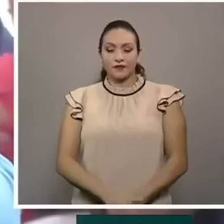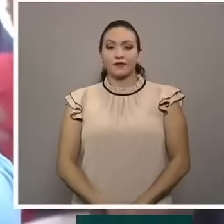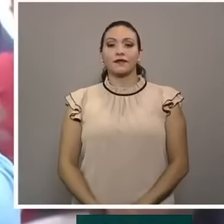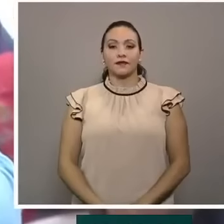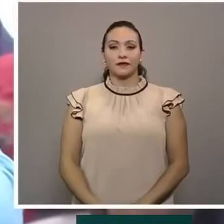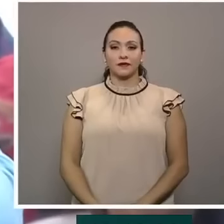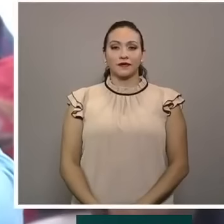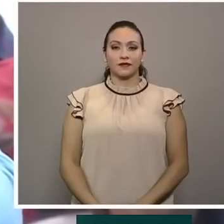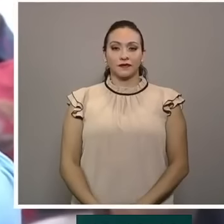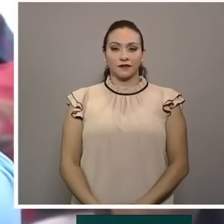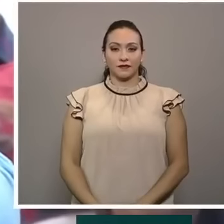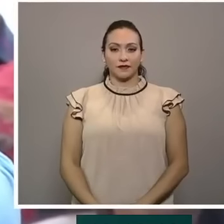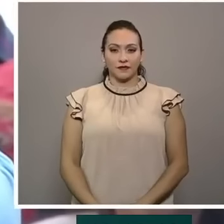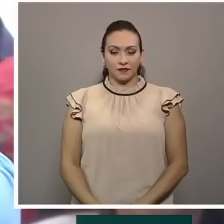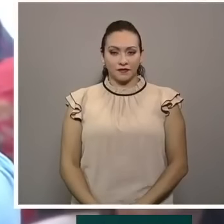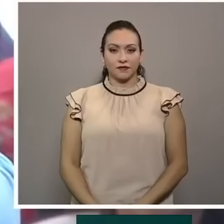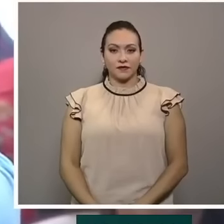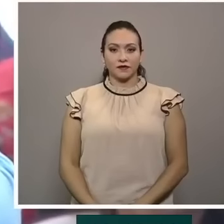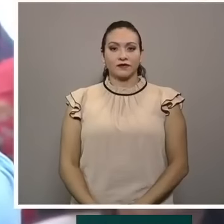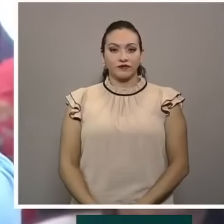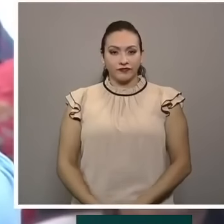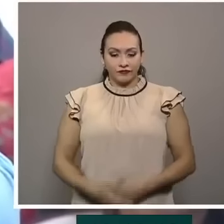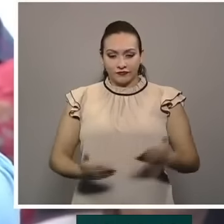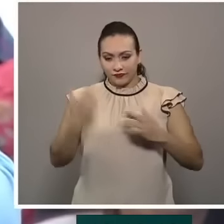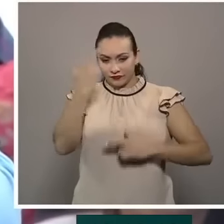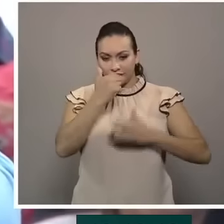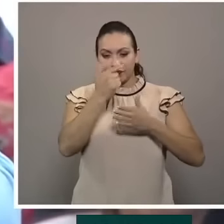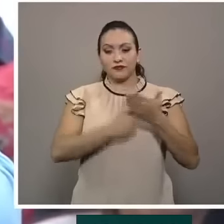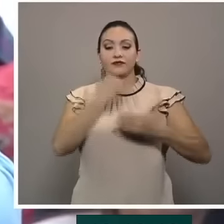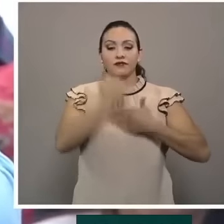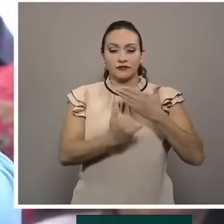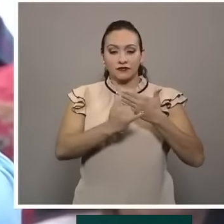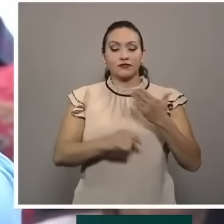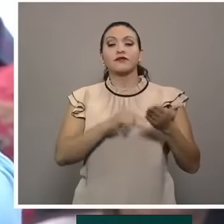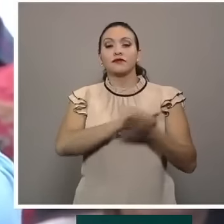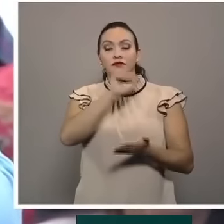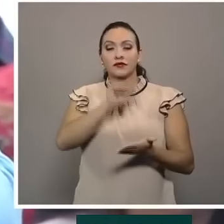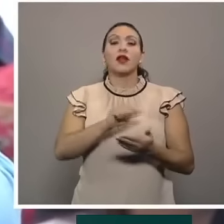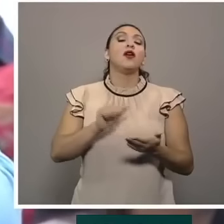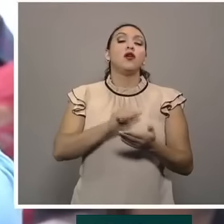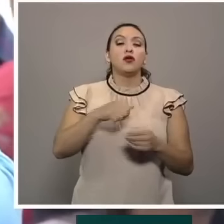ministro presidente, someto a su consideración el proyecto de acta de la sesión pública número 28